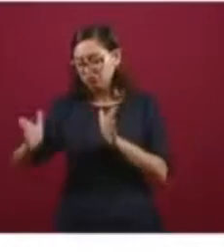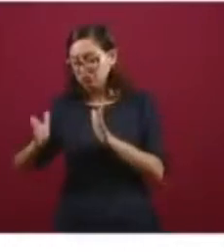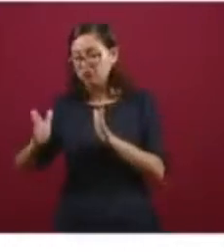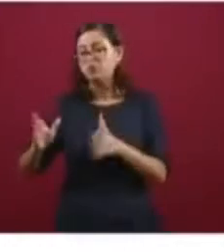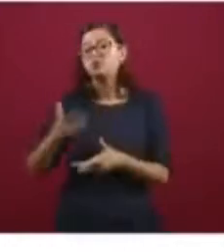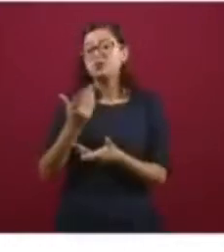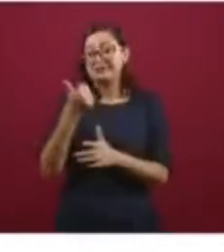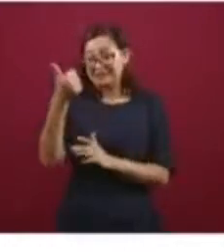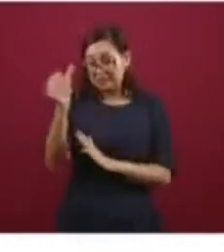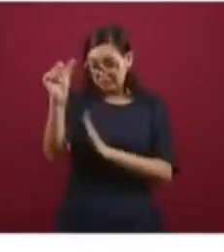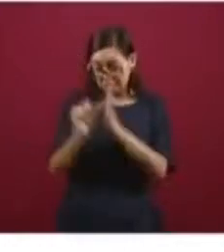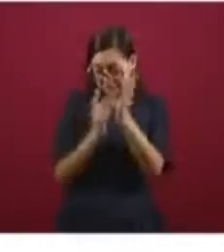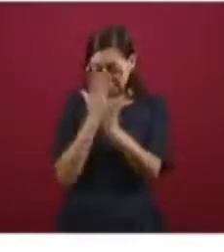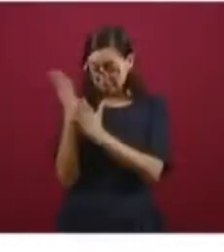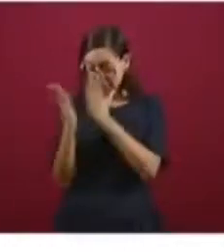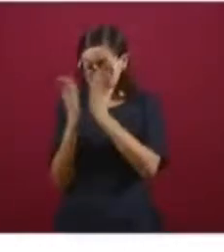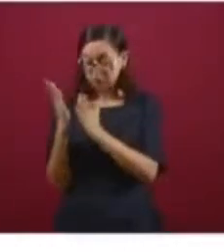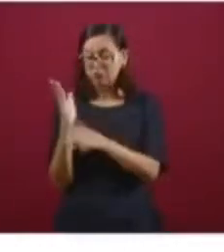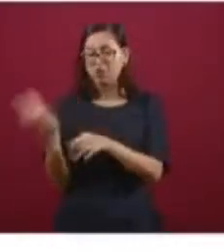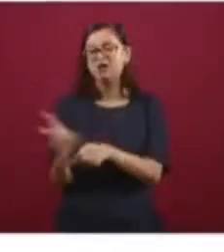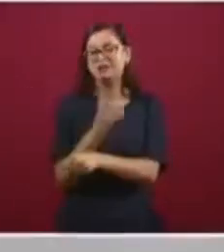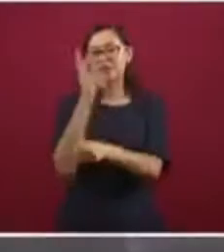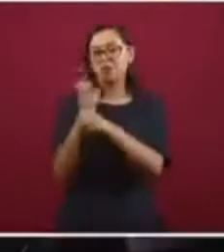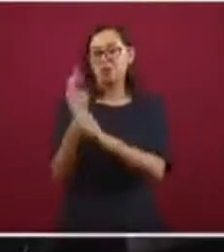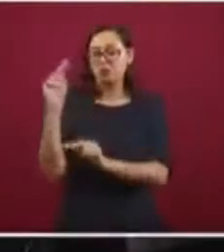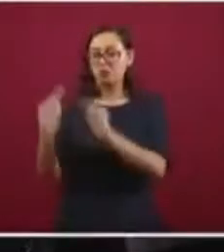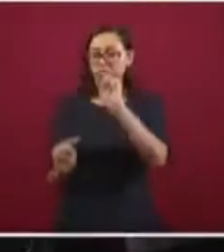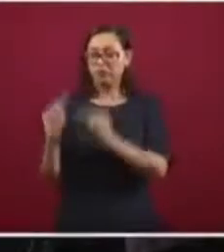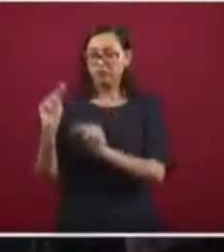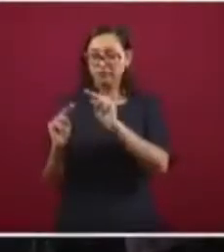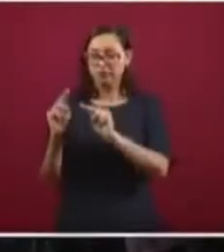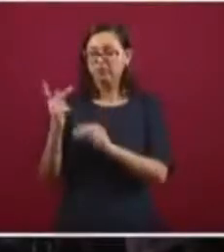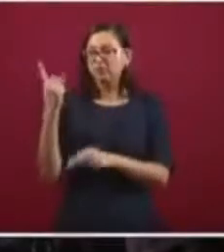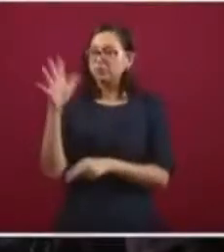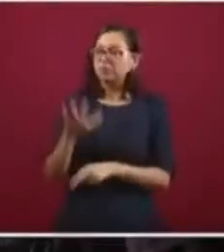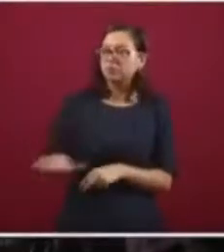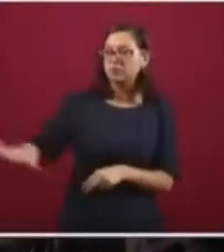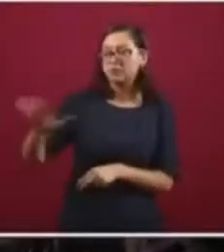con especialidad en seguridad pública.